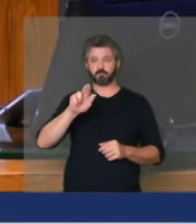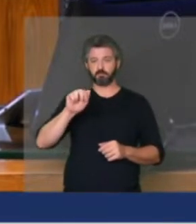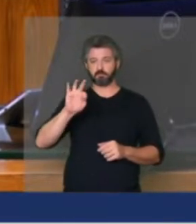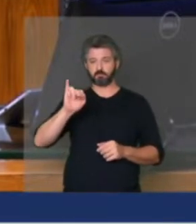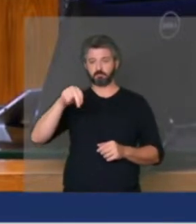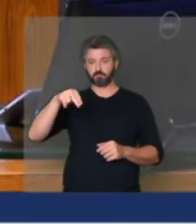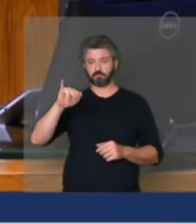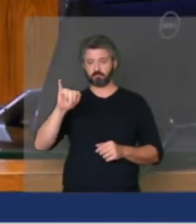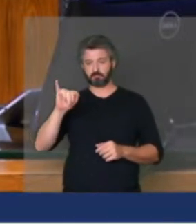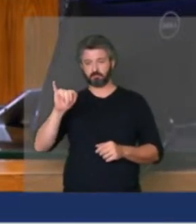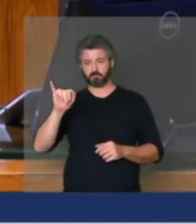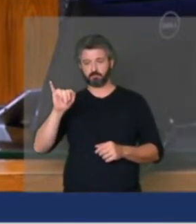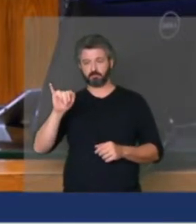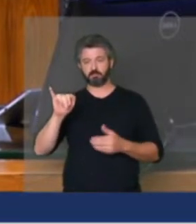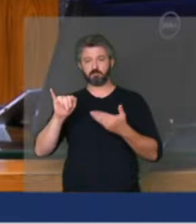DEPUTADO ZARATTINI QUE É O RELATOR DA PRÓXIMA MATÉRIA